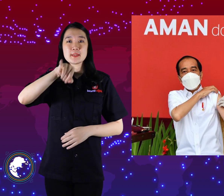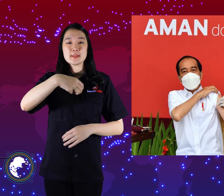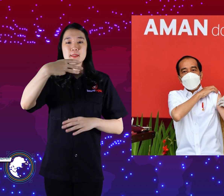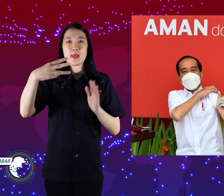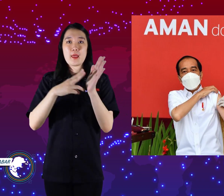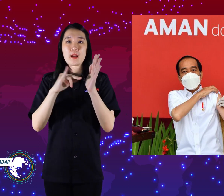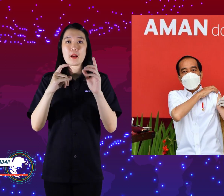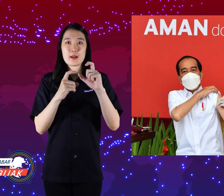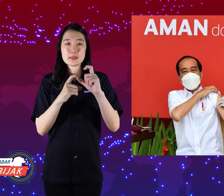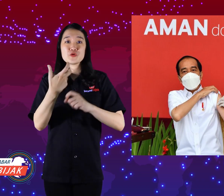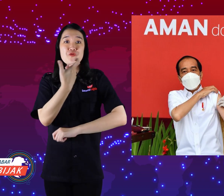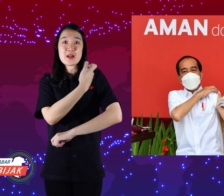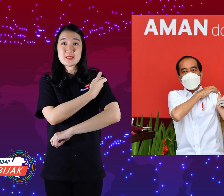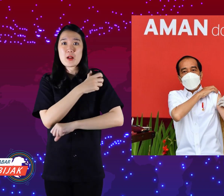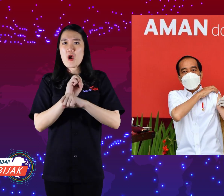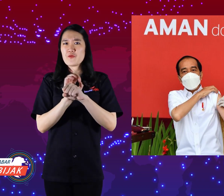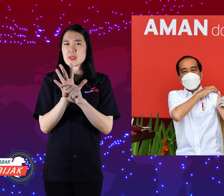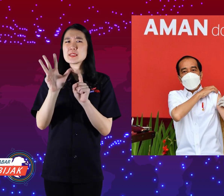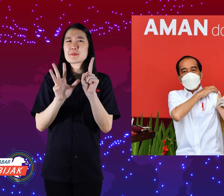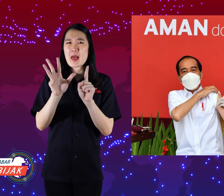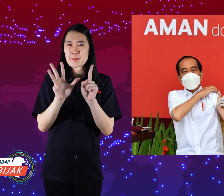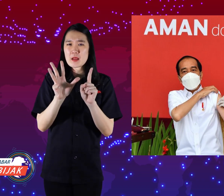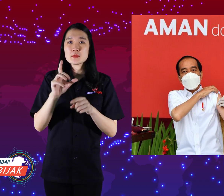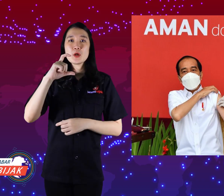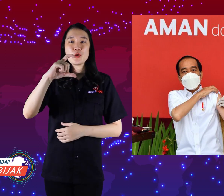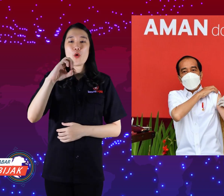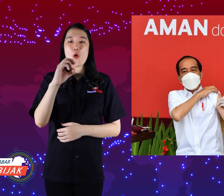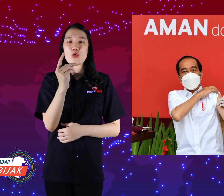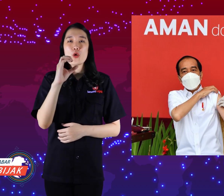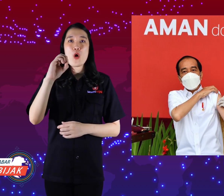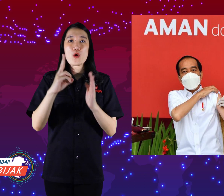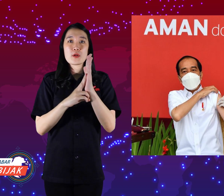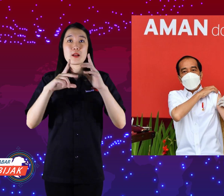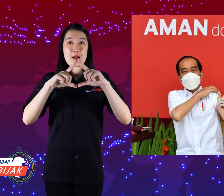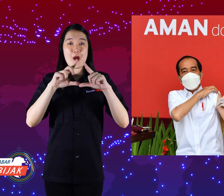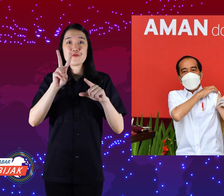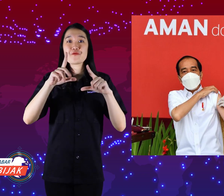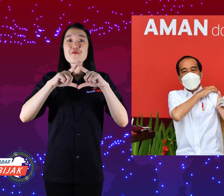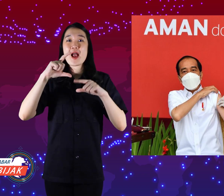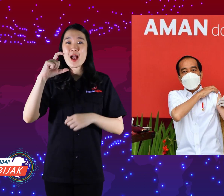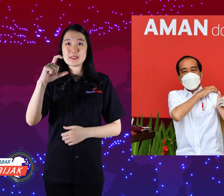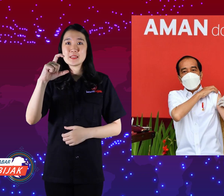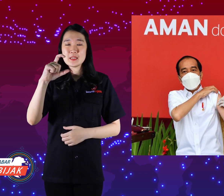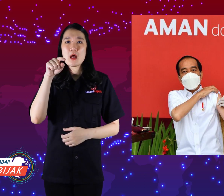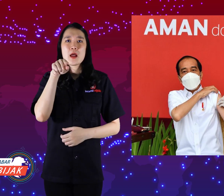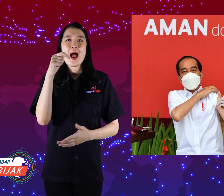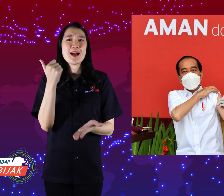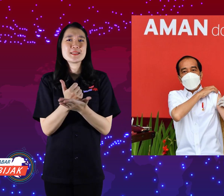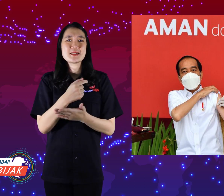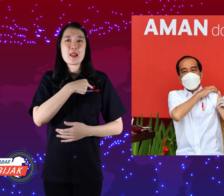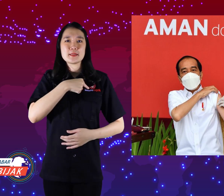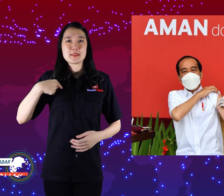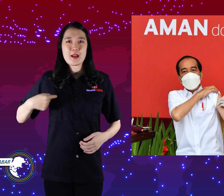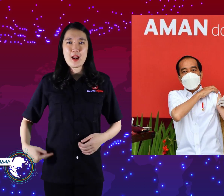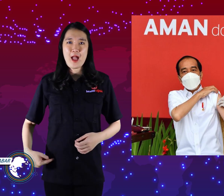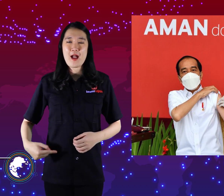Jenis vaksin COVID-19 adalah Sinovac dari China.